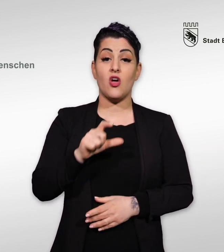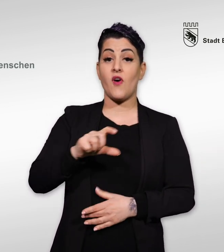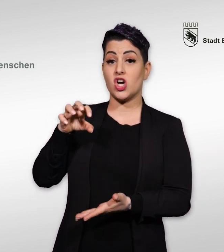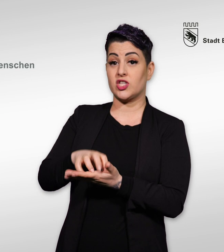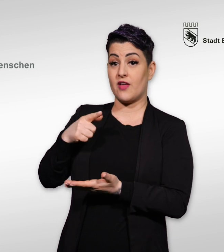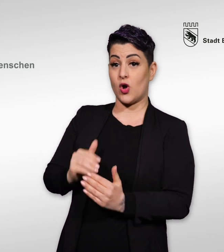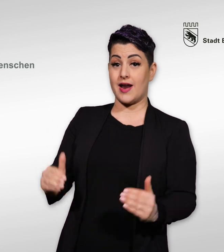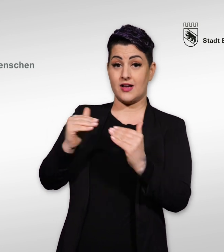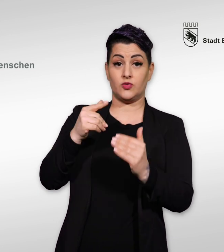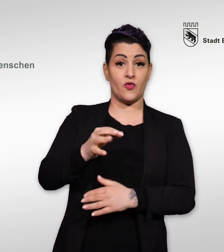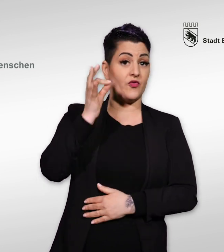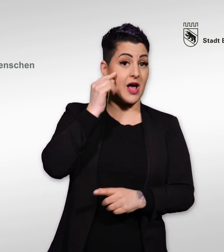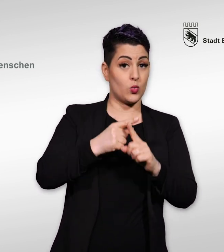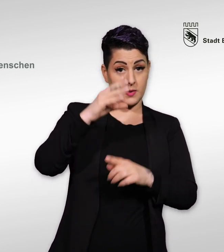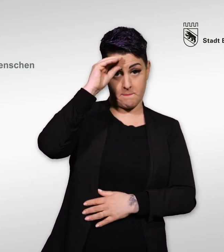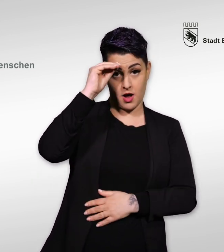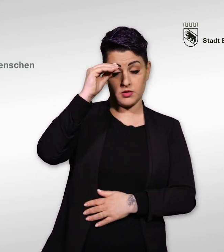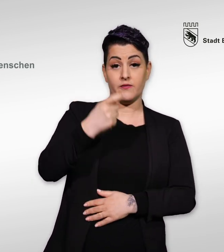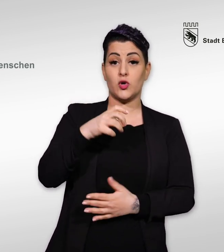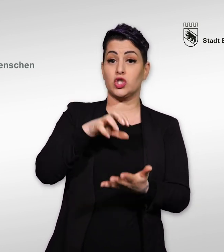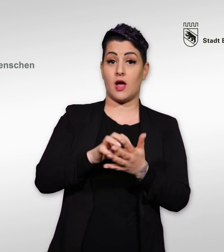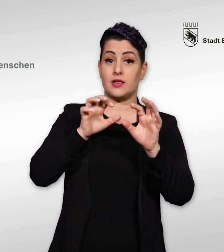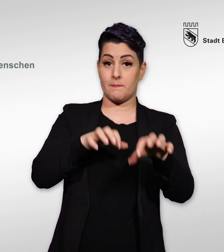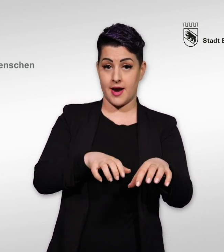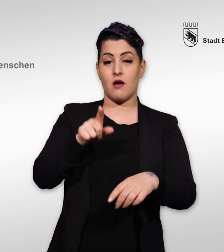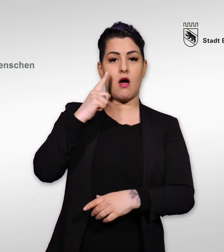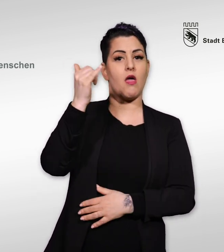Sie erreichen die Fachstelle für die Gleichstellung von Frau und Mann